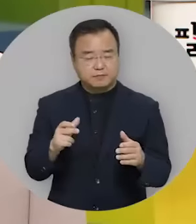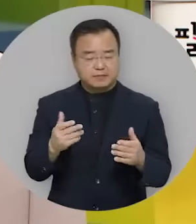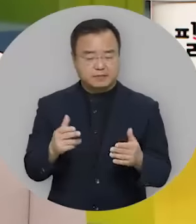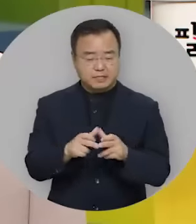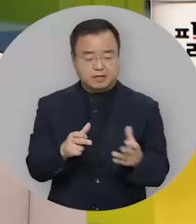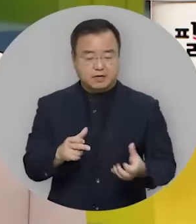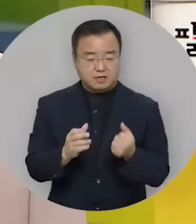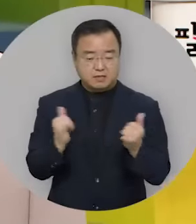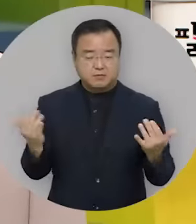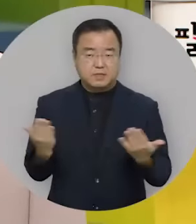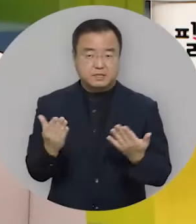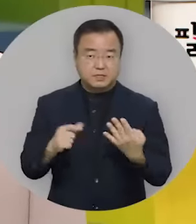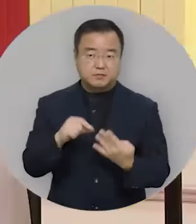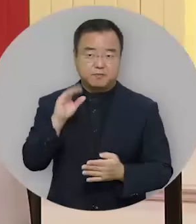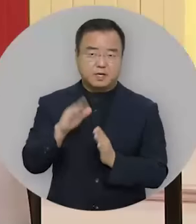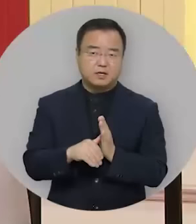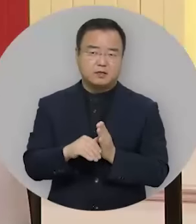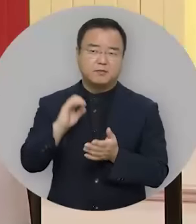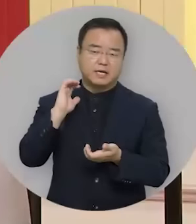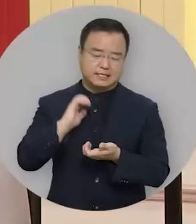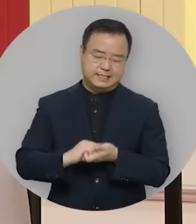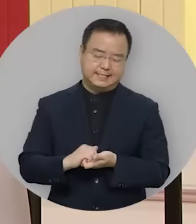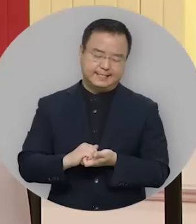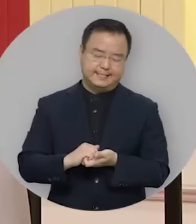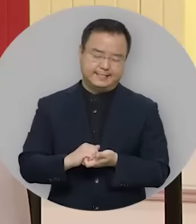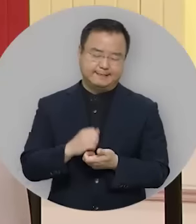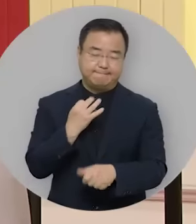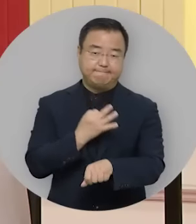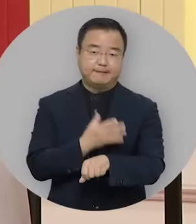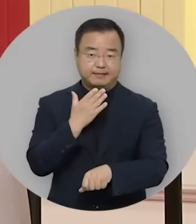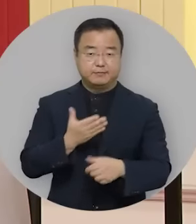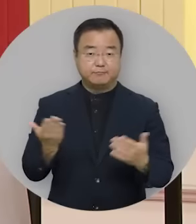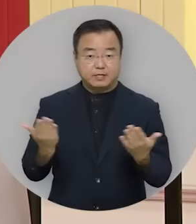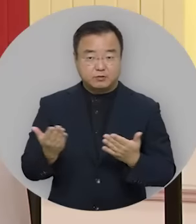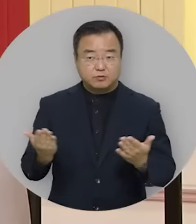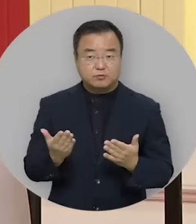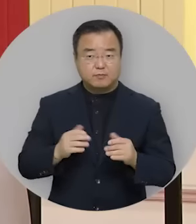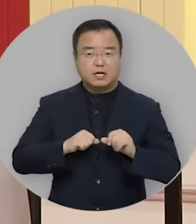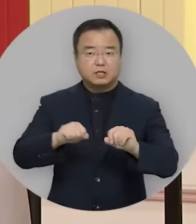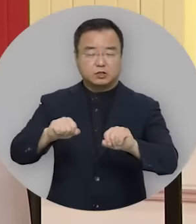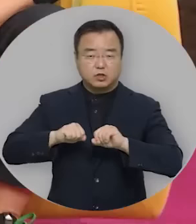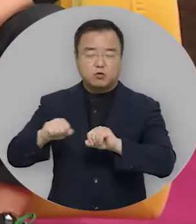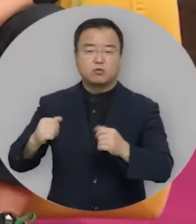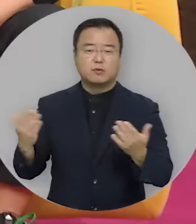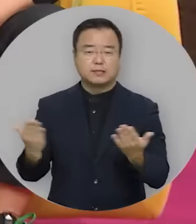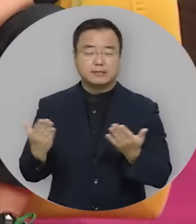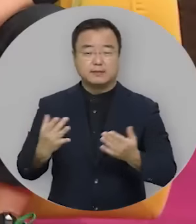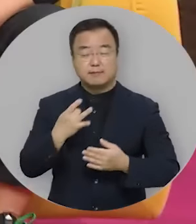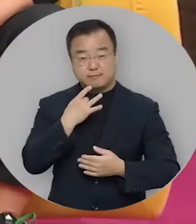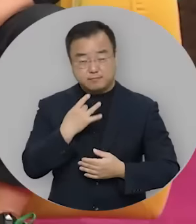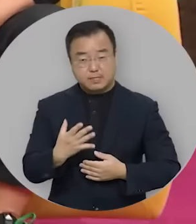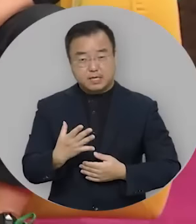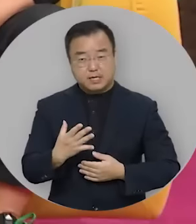직업을 선택할 때 너무 제한적이에요. 단순한 노동 아니면 청소 이런 데 제한적이어서